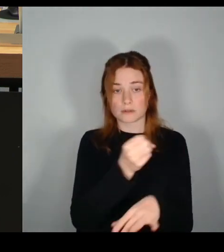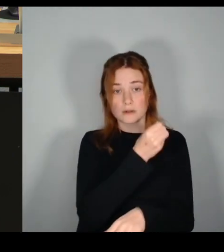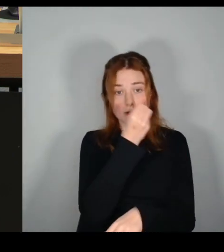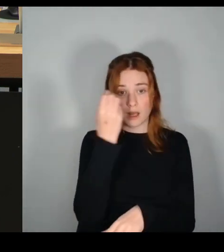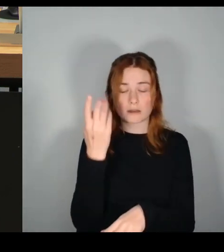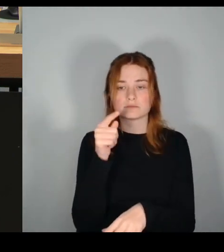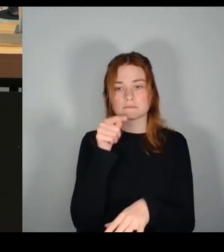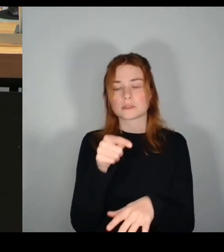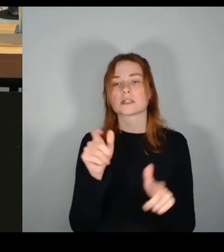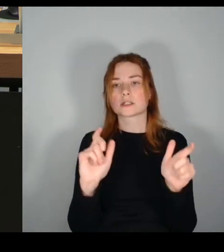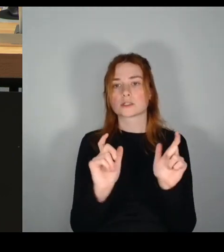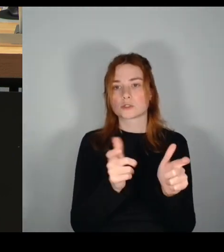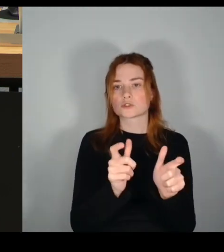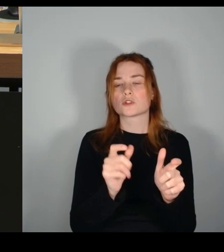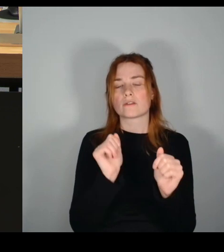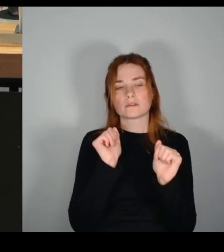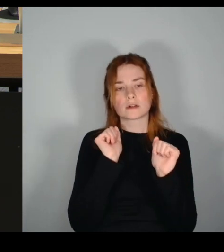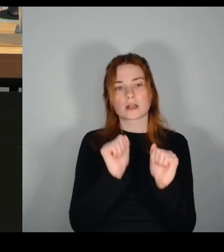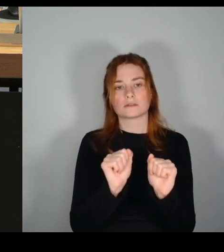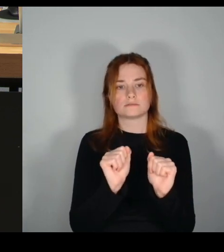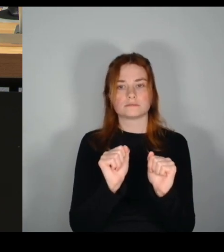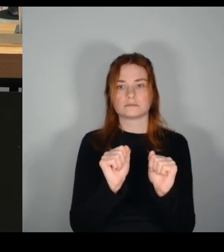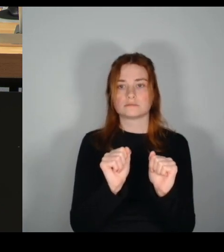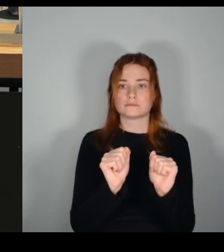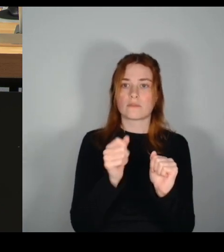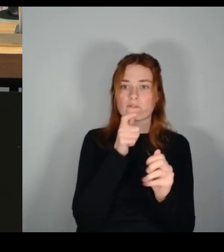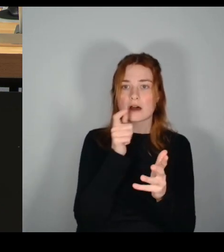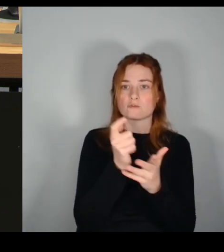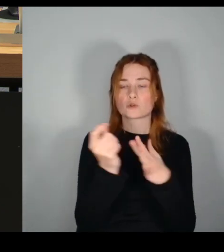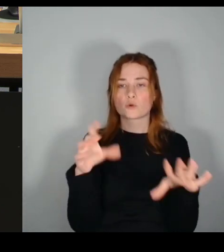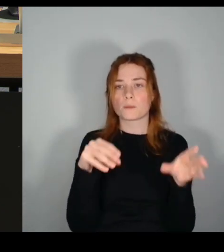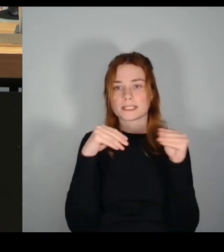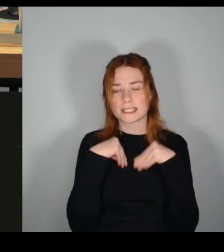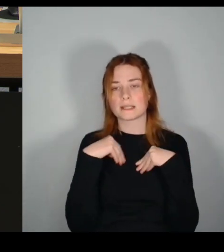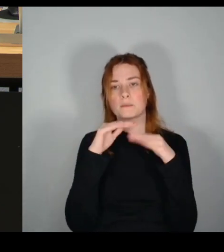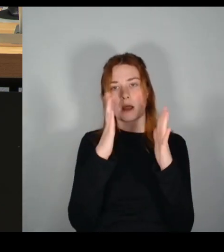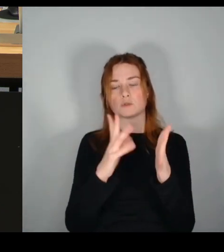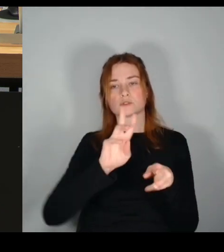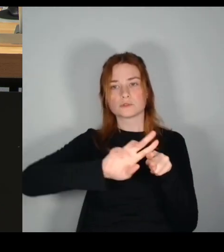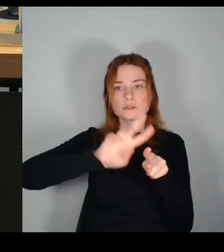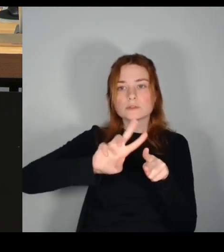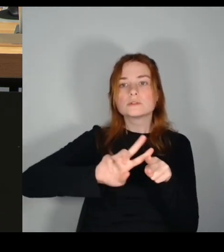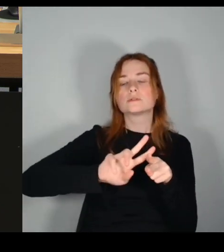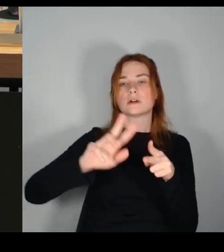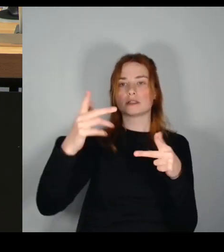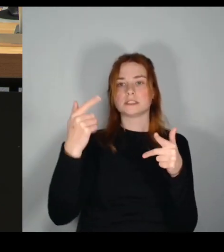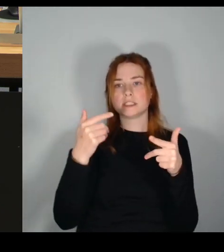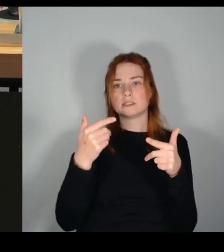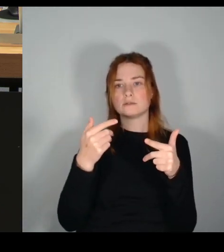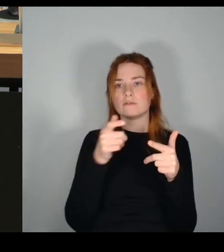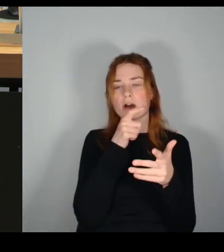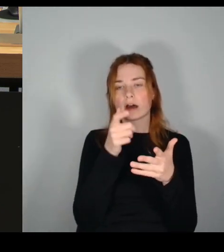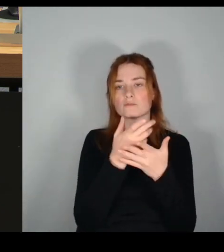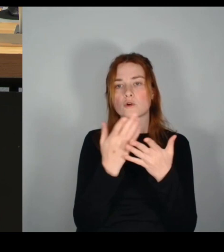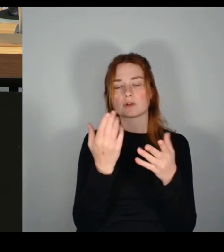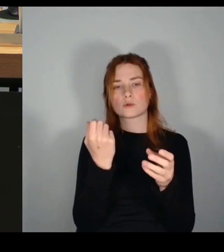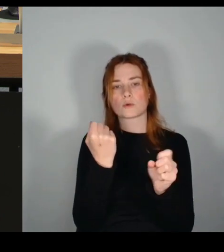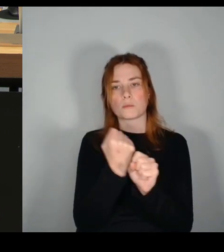übernehmen, das Haus zu übernehmen, das Haus auch zu sanieren, glaube ich auch, dass man da gut drin leben und wohnen kann. Sind wir selbstverständ lich auch dafür